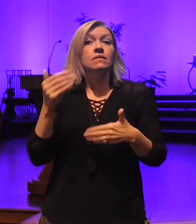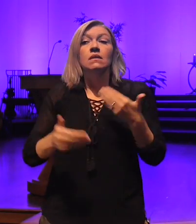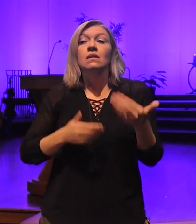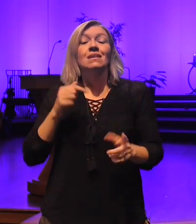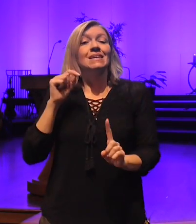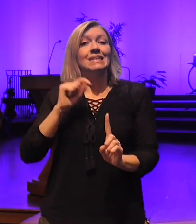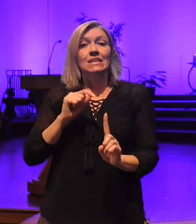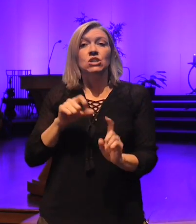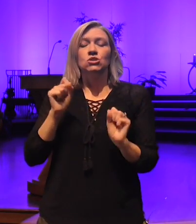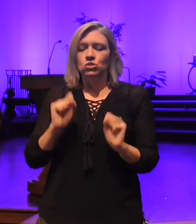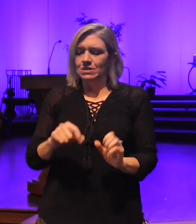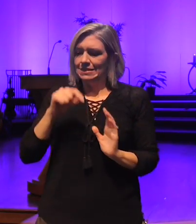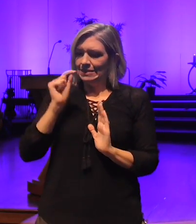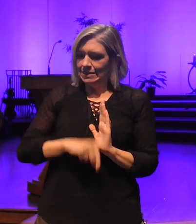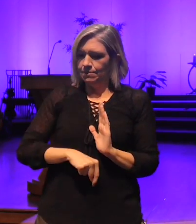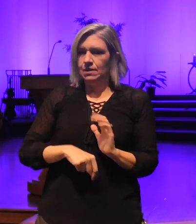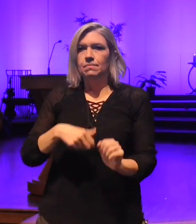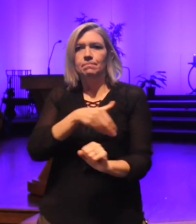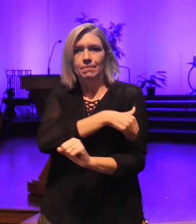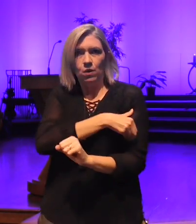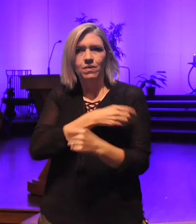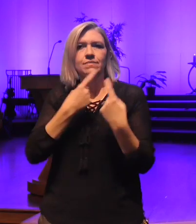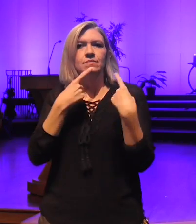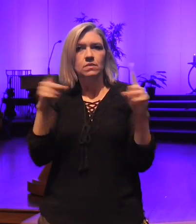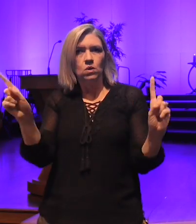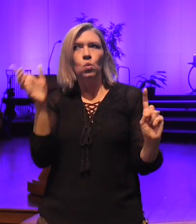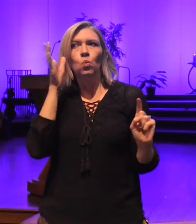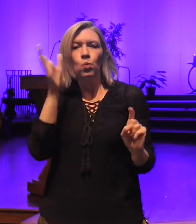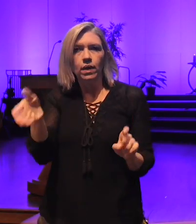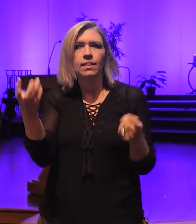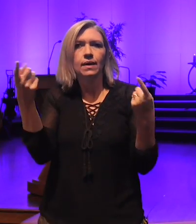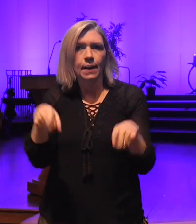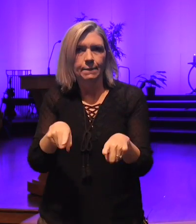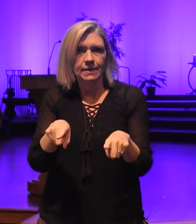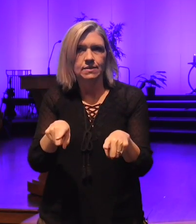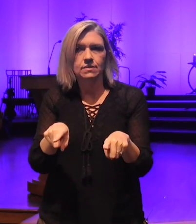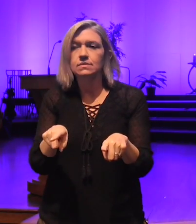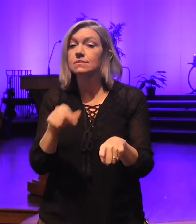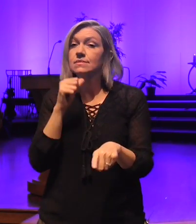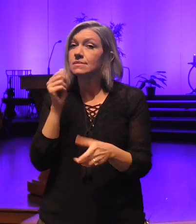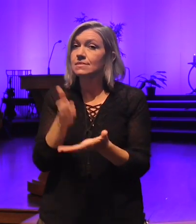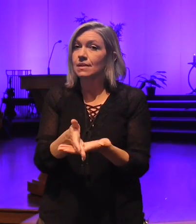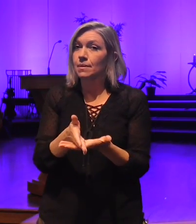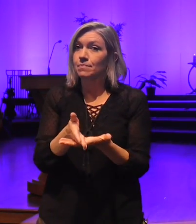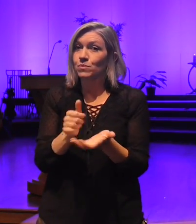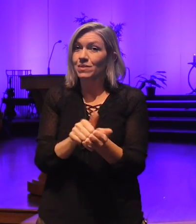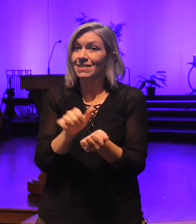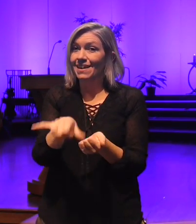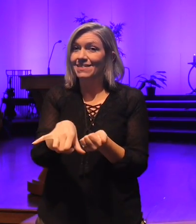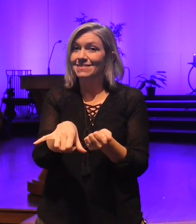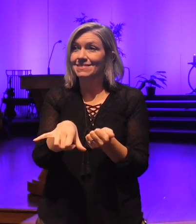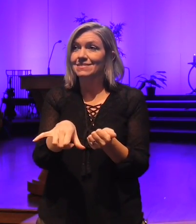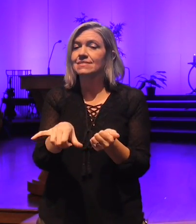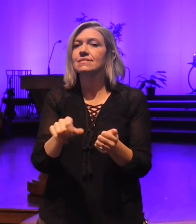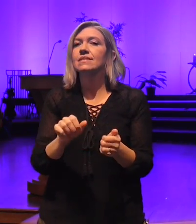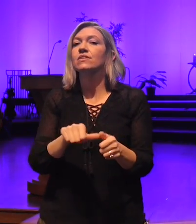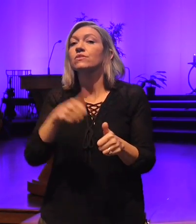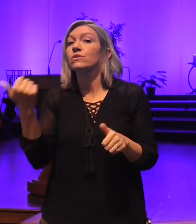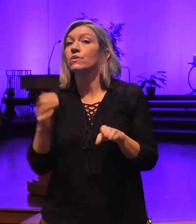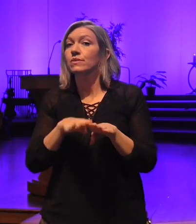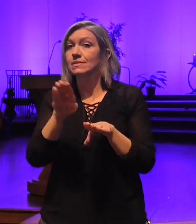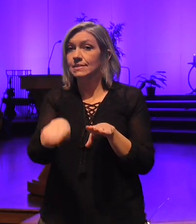declarar profundamente y poderosamente que sucederá pero no se detuvo allí, dijo que hay otro paso, quiero